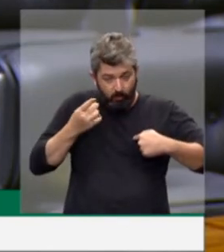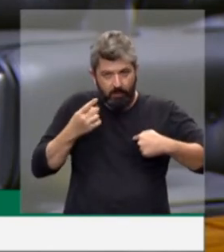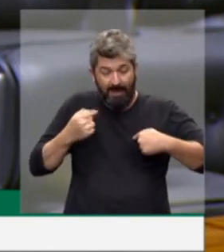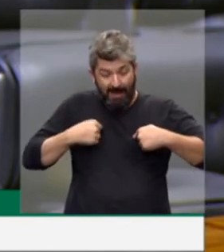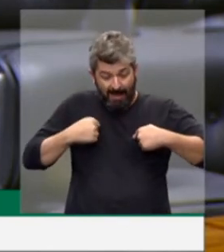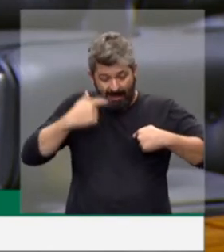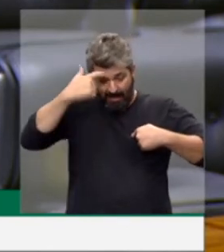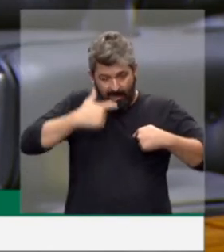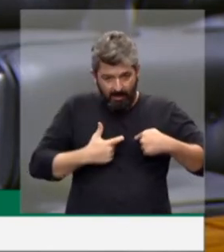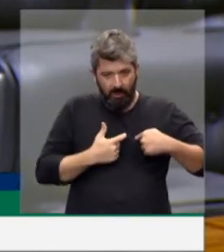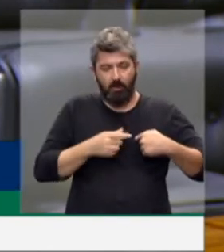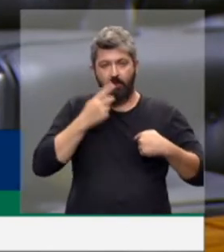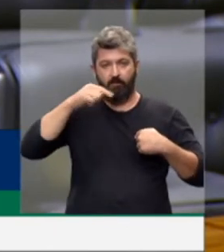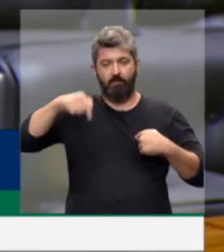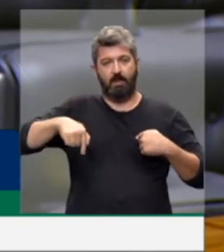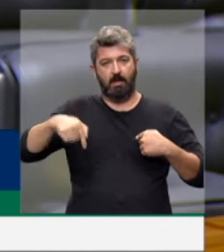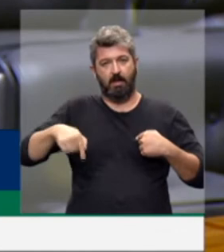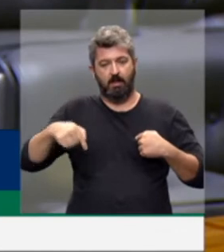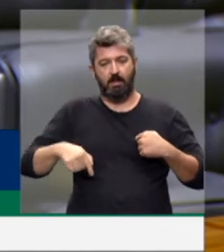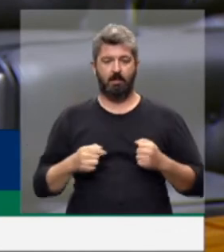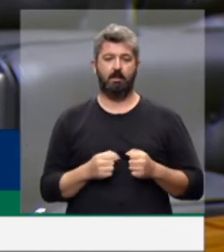VOTA O DEM, DEMOCRATAS? -- [DEPUTADO]: DEMOCRATAS VOTA NÃO, MAS EU PESSOALMENTE COMO PARLAMENTAR NÃO PODERIA